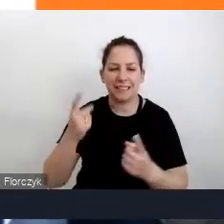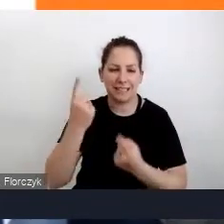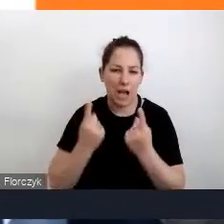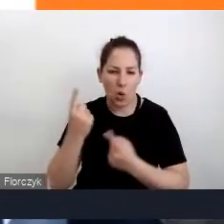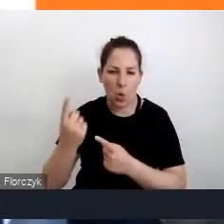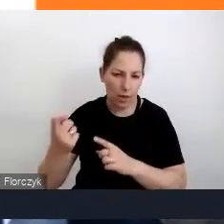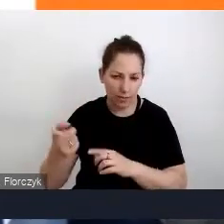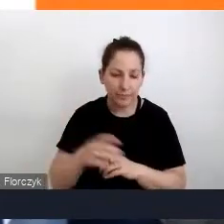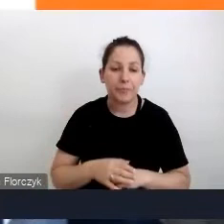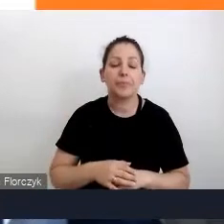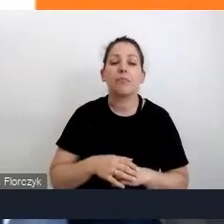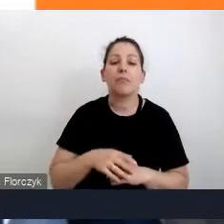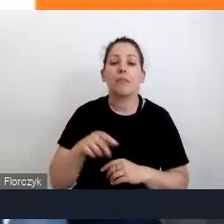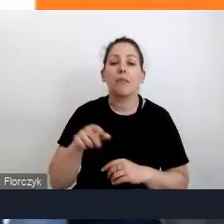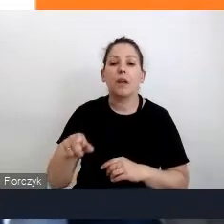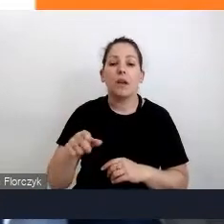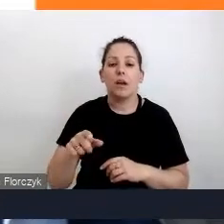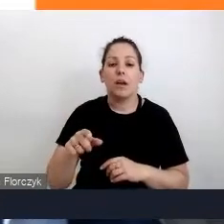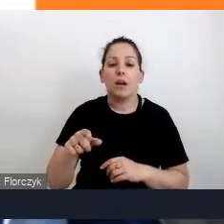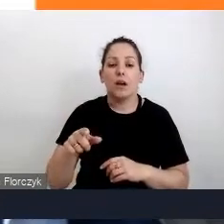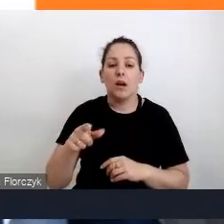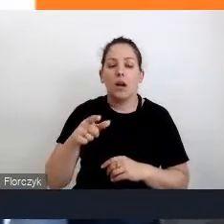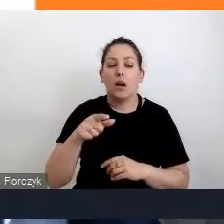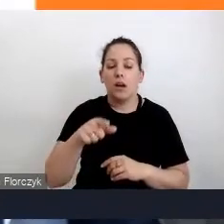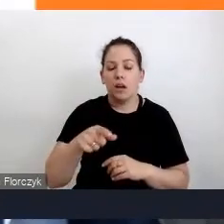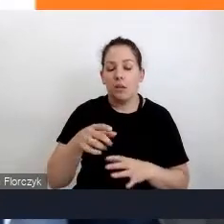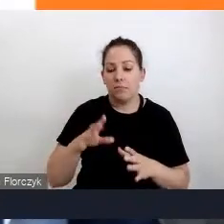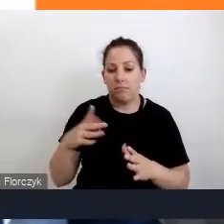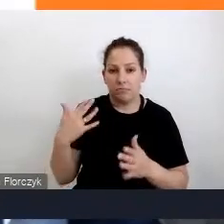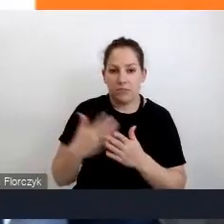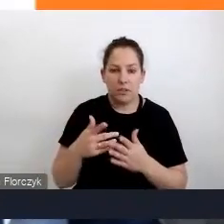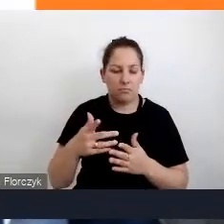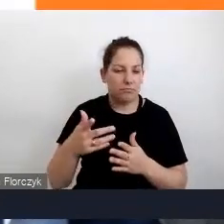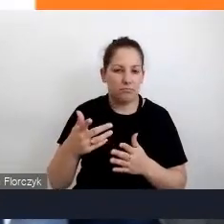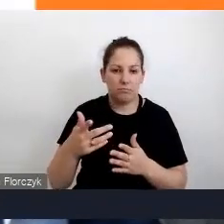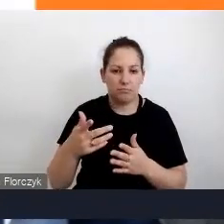który obsługuje na dzień dzisiejszy dziesiątki cystern,